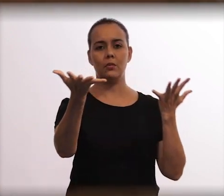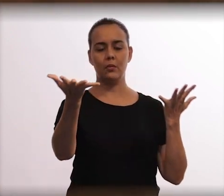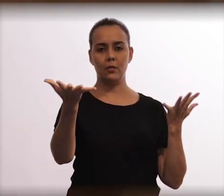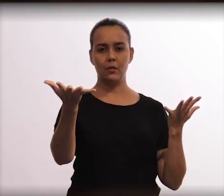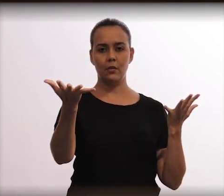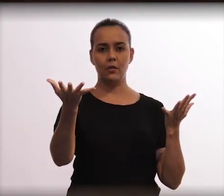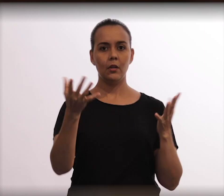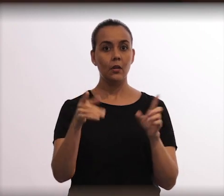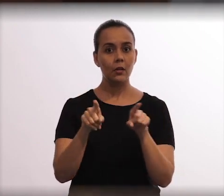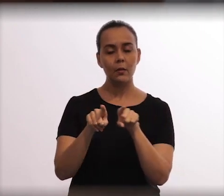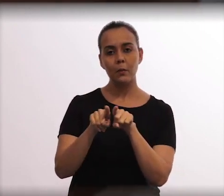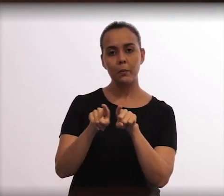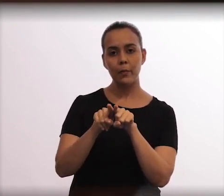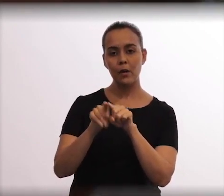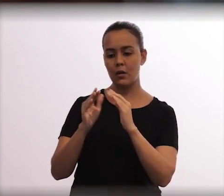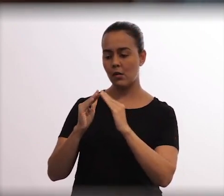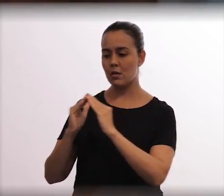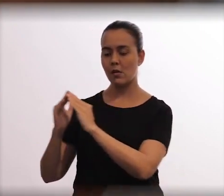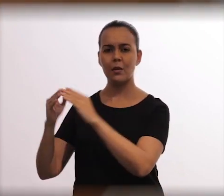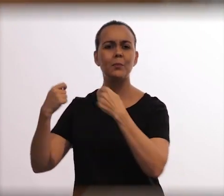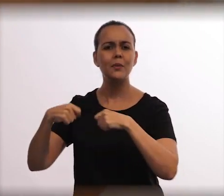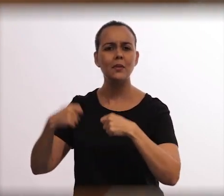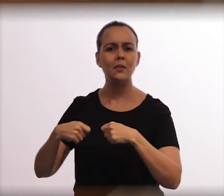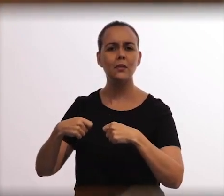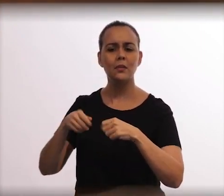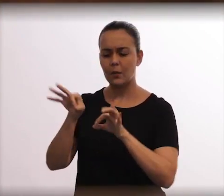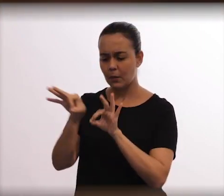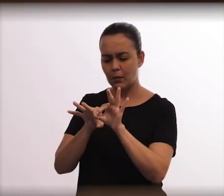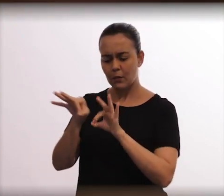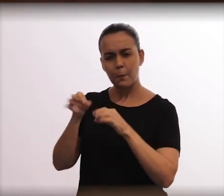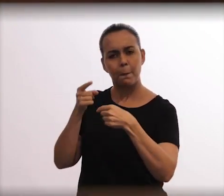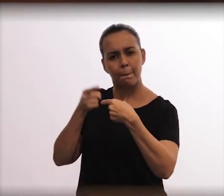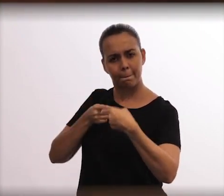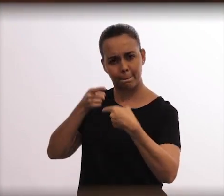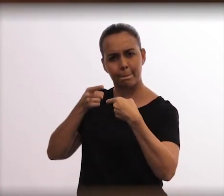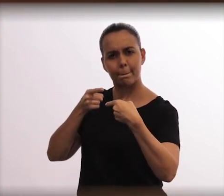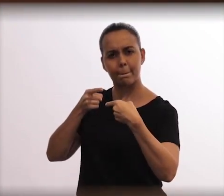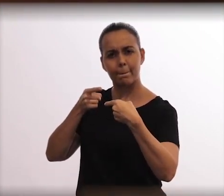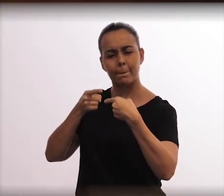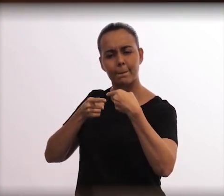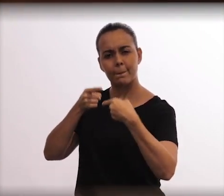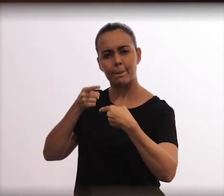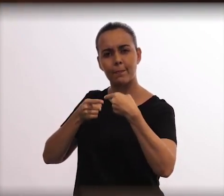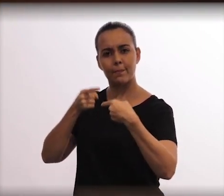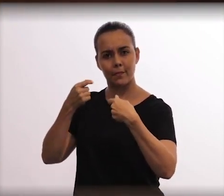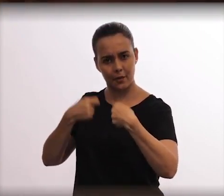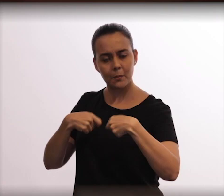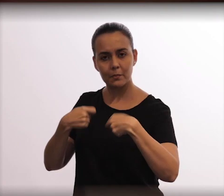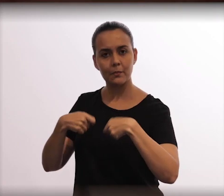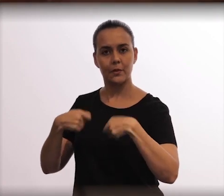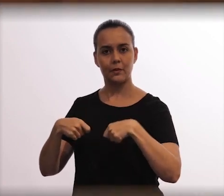periferia como um todo, ter um projeto político em comum, para conseguir superar